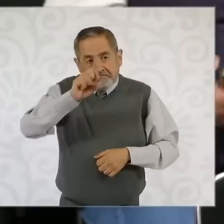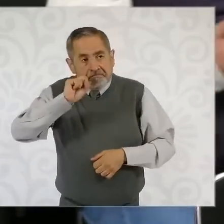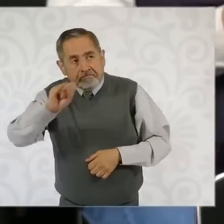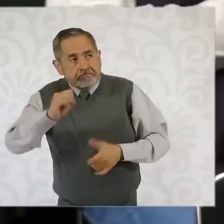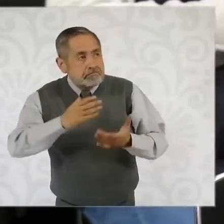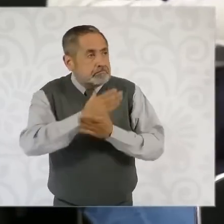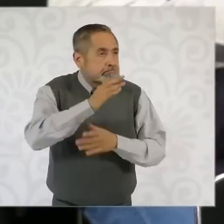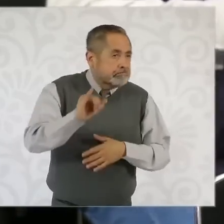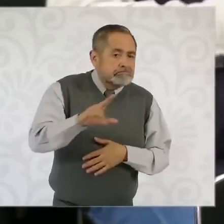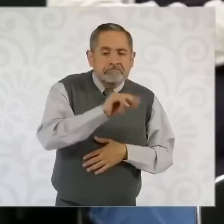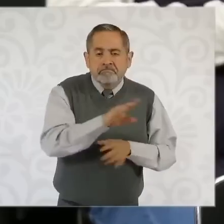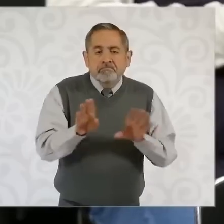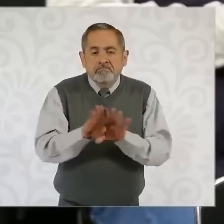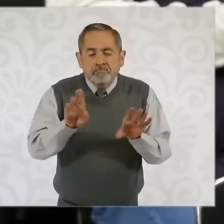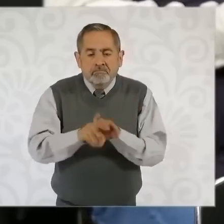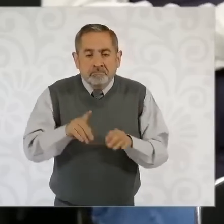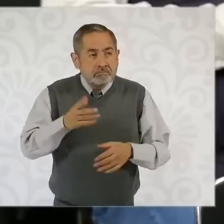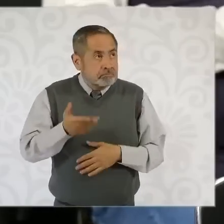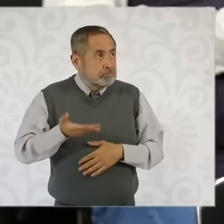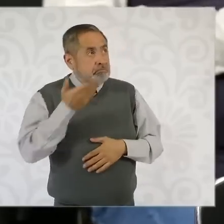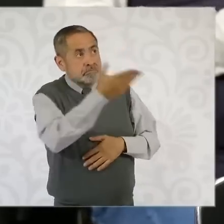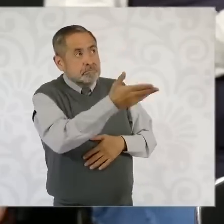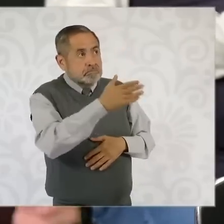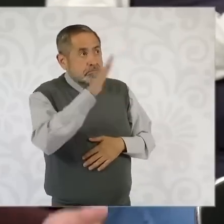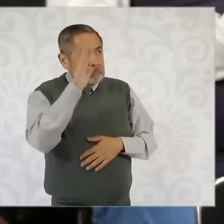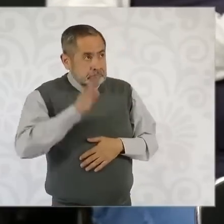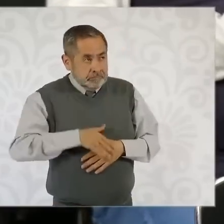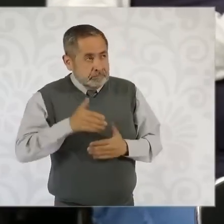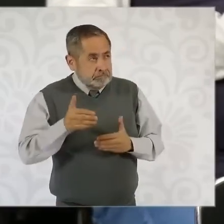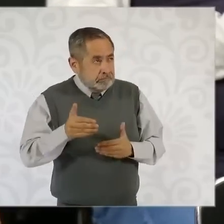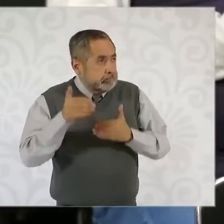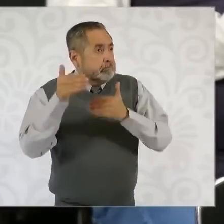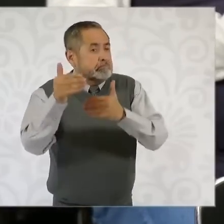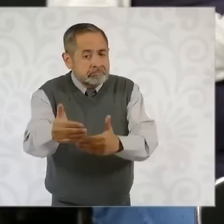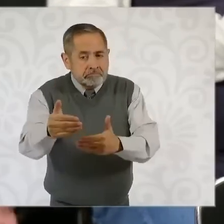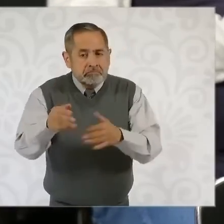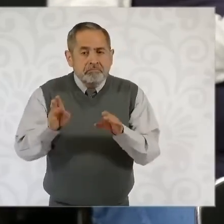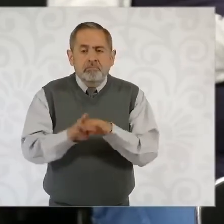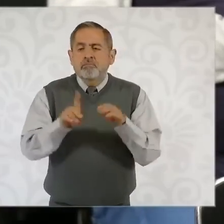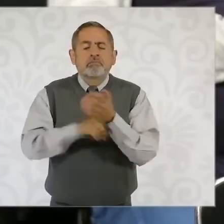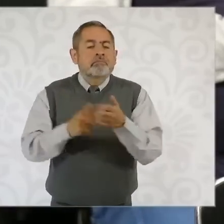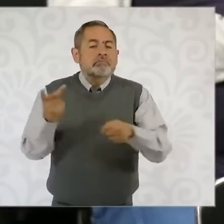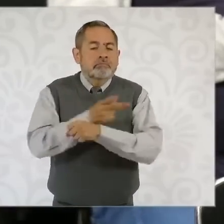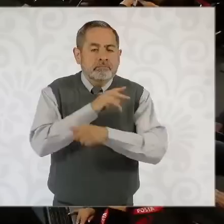se está planeando pedir una prórroga más para la pausa vamos Cómo va el tema general esperar vamos